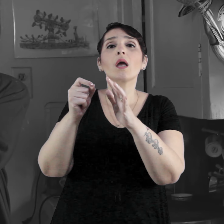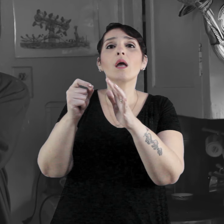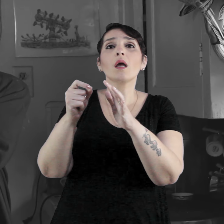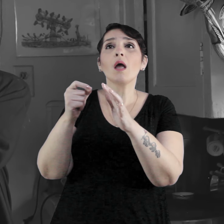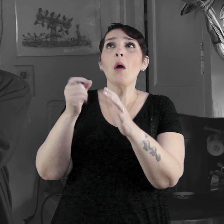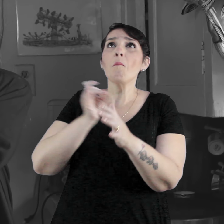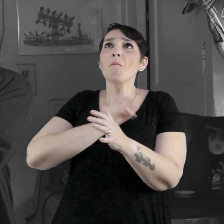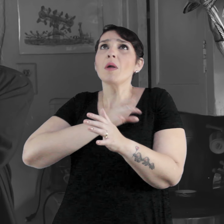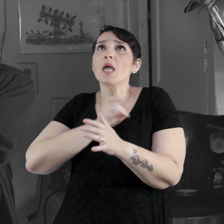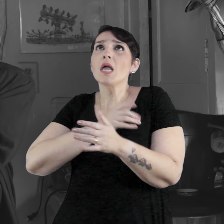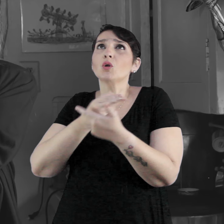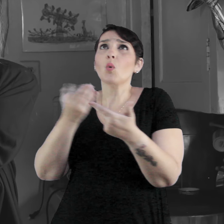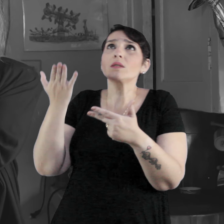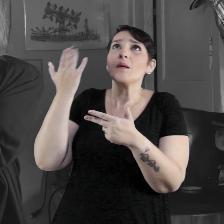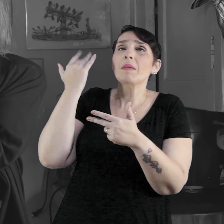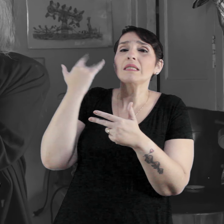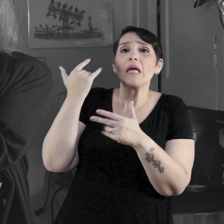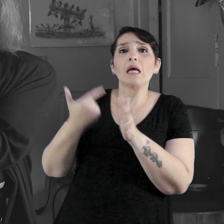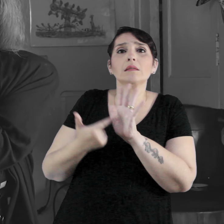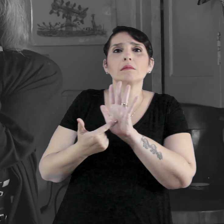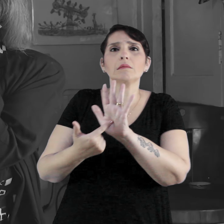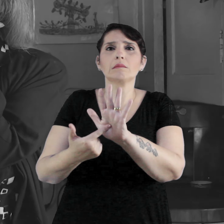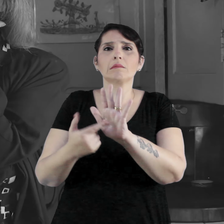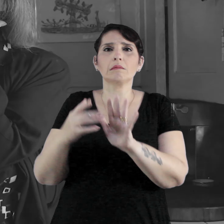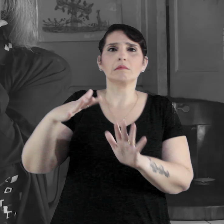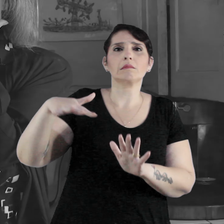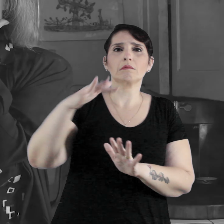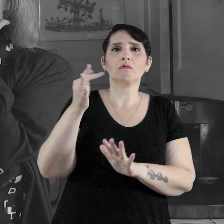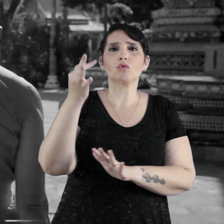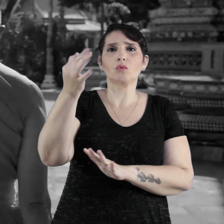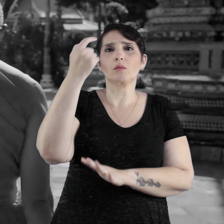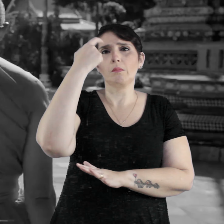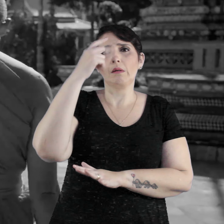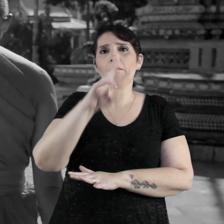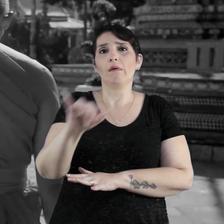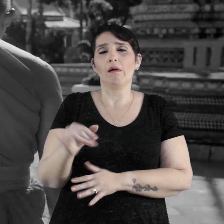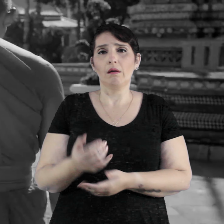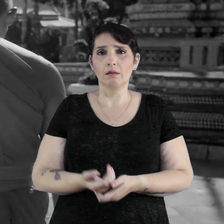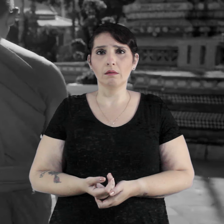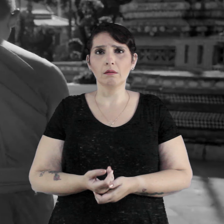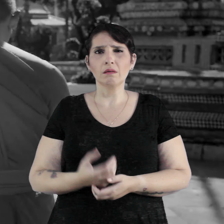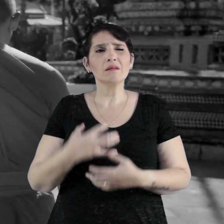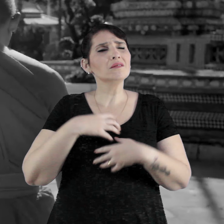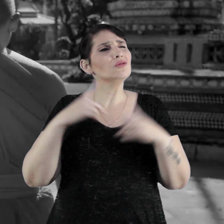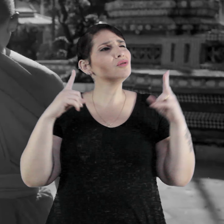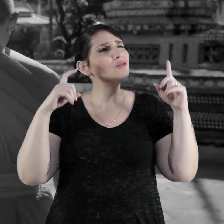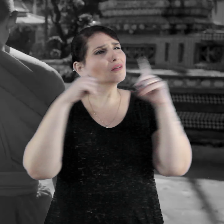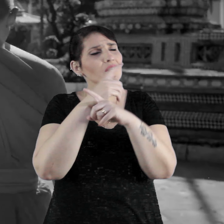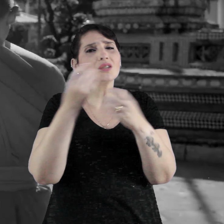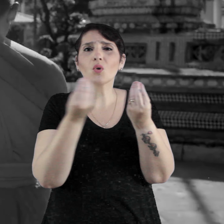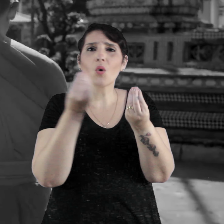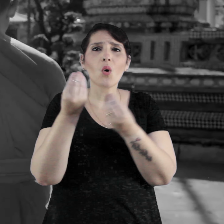e do desejo do passado. Como é tão difícil ser pego no passado?